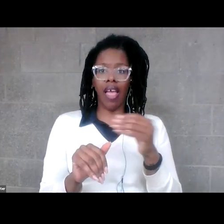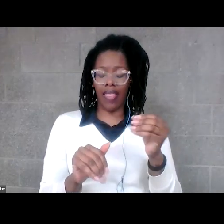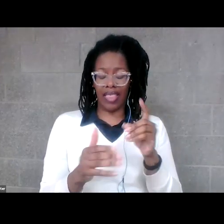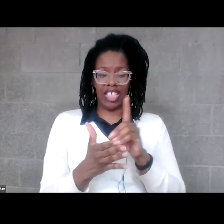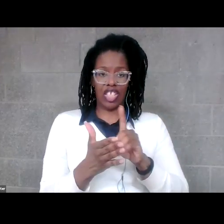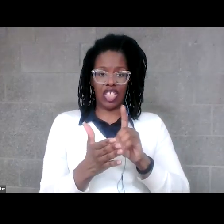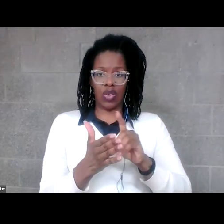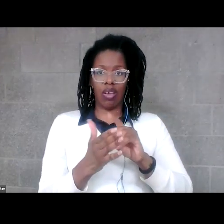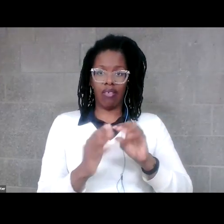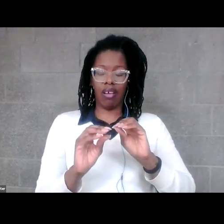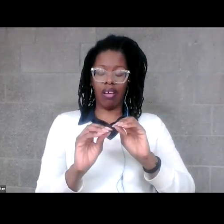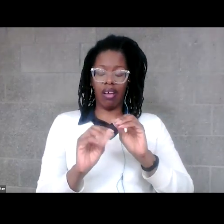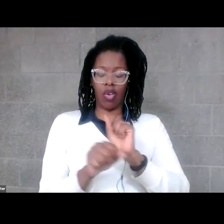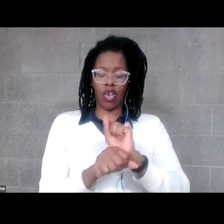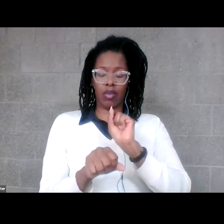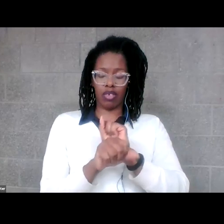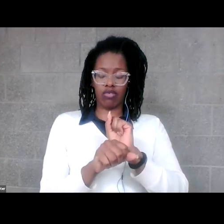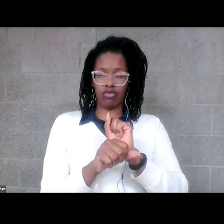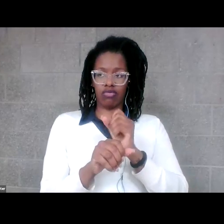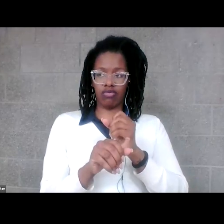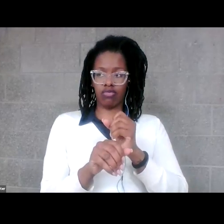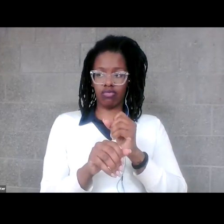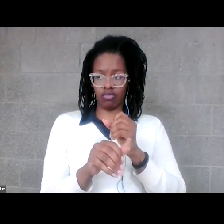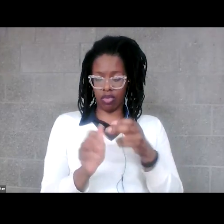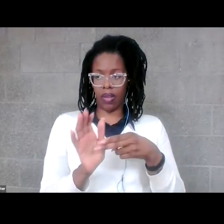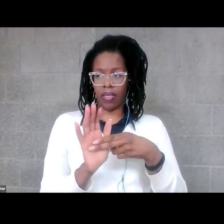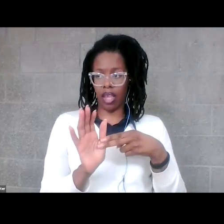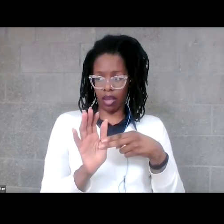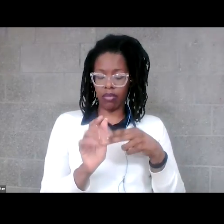como la fuente principal de información ocupacional que el personal de la SSA usa